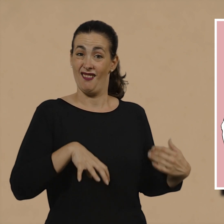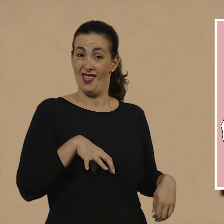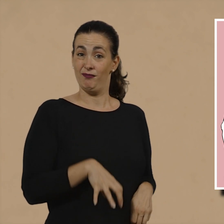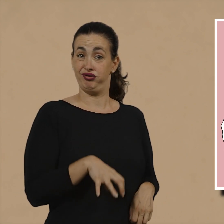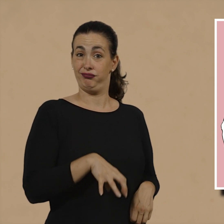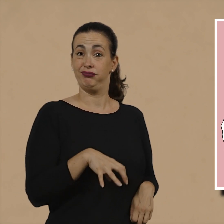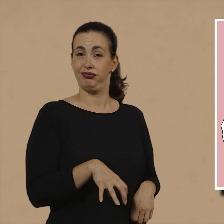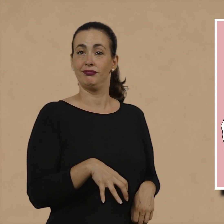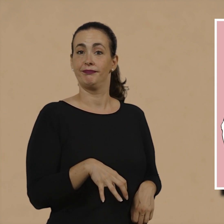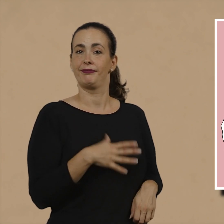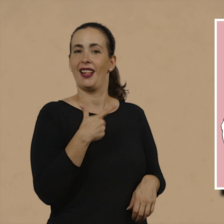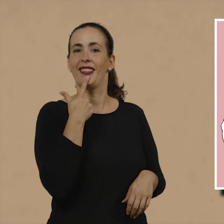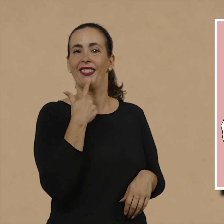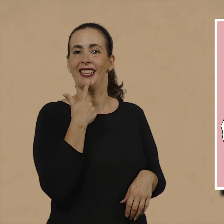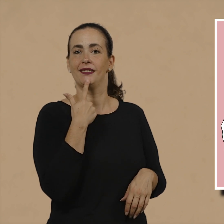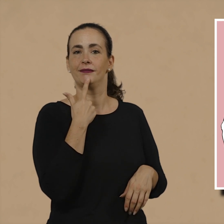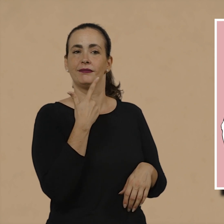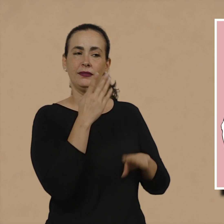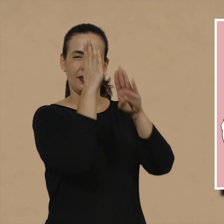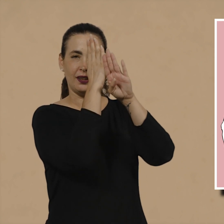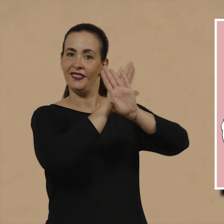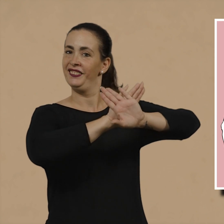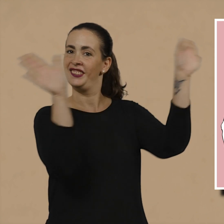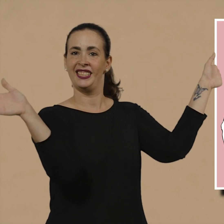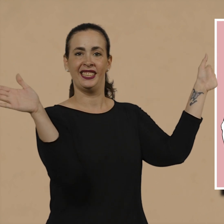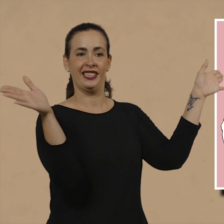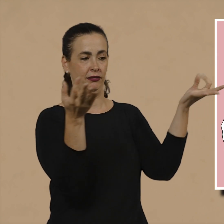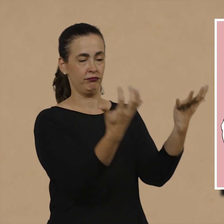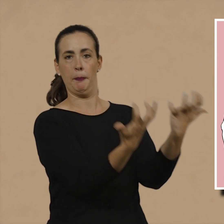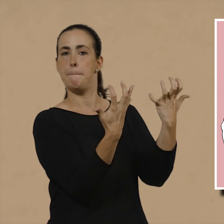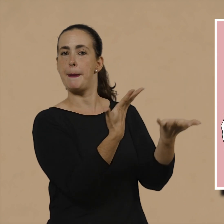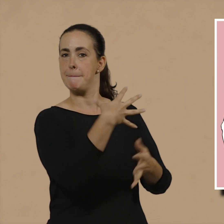La sang menstrual deixa la clandestinitat per aparèixer, orgullosament sensual,